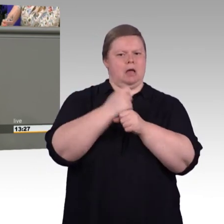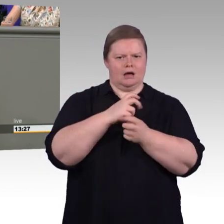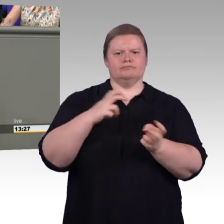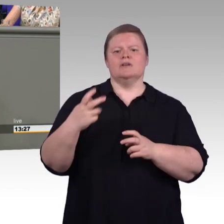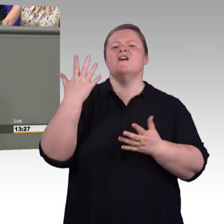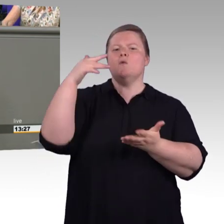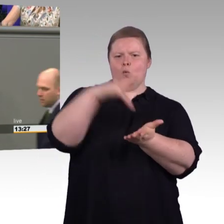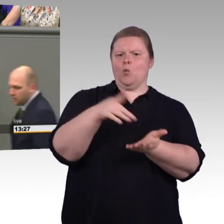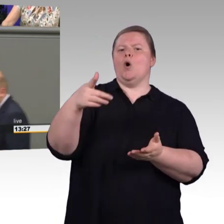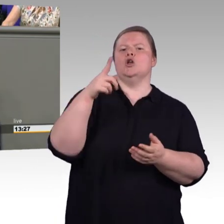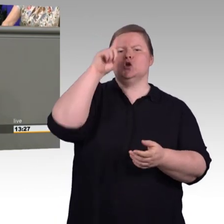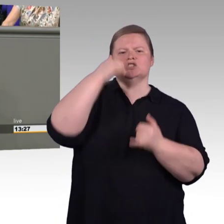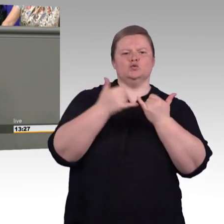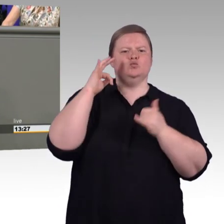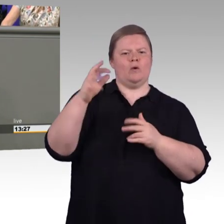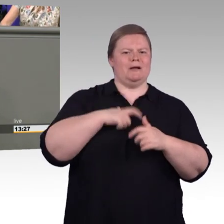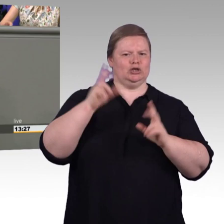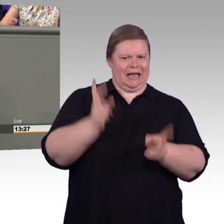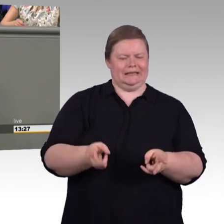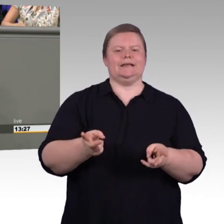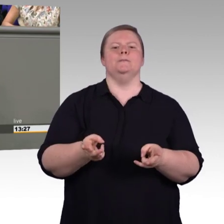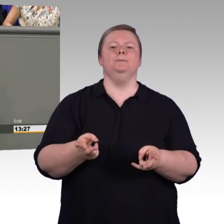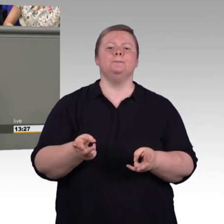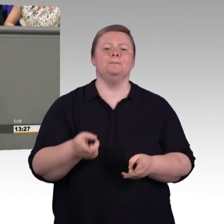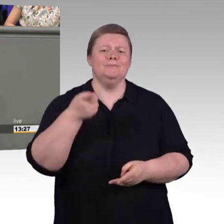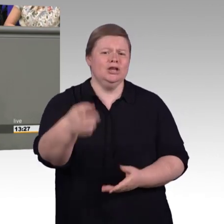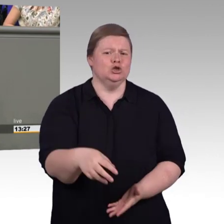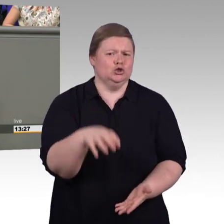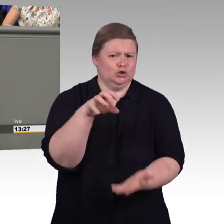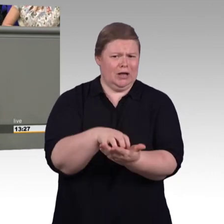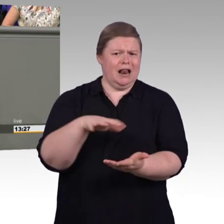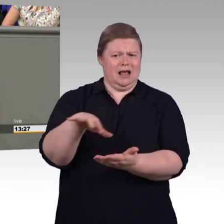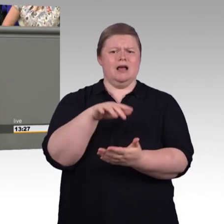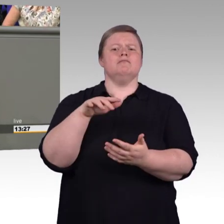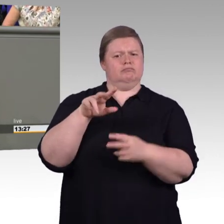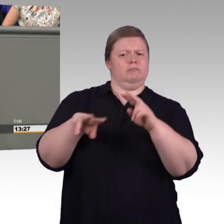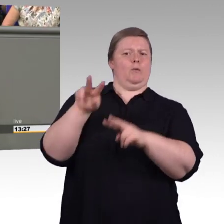auch die SPD-Fraktion, dass wir als Ausdruck dieser besonderen Wertschätzung die Kinderrechte